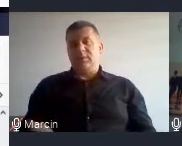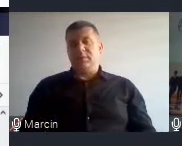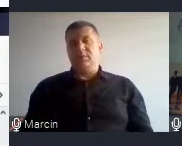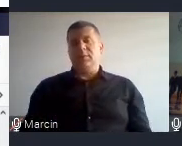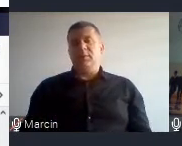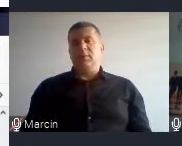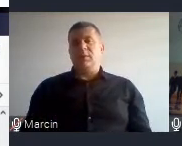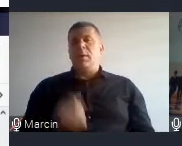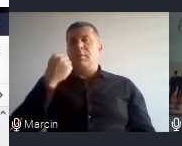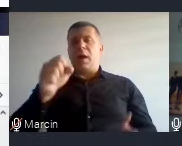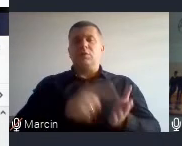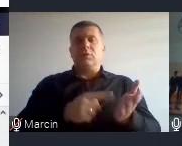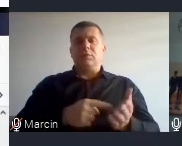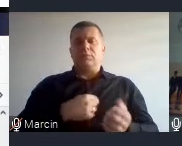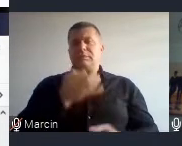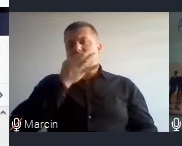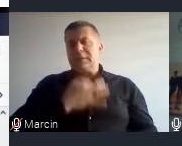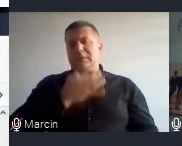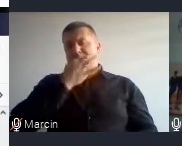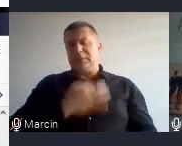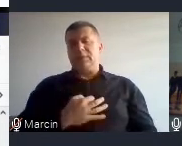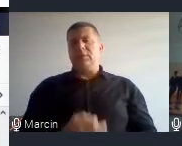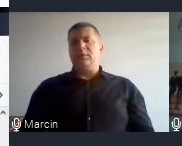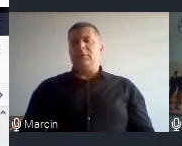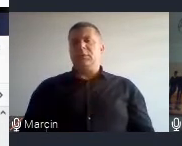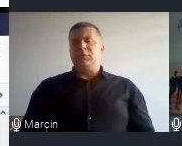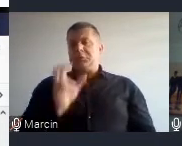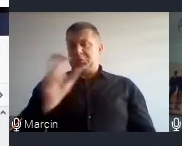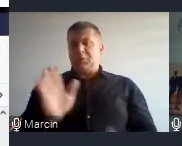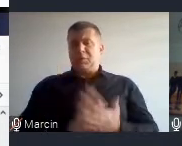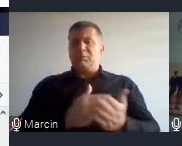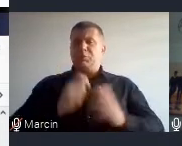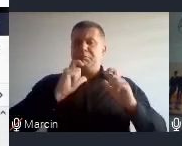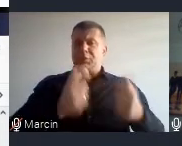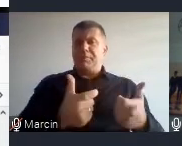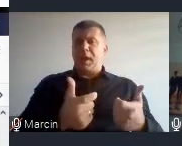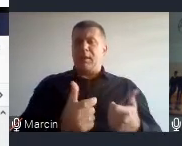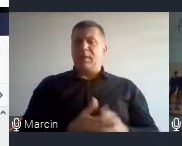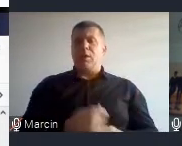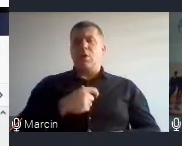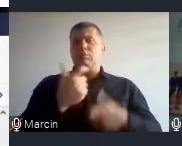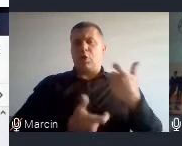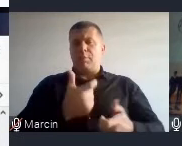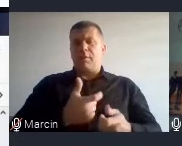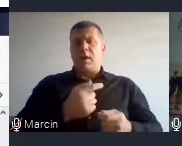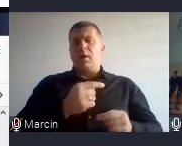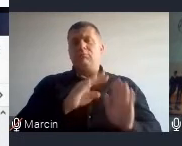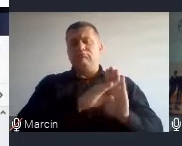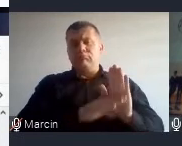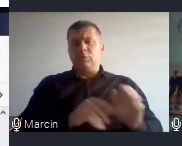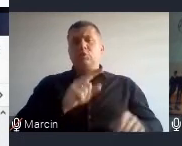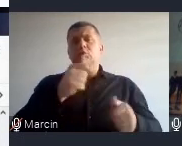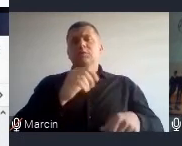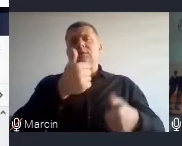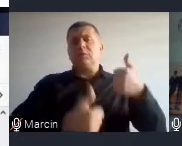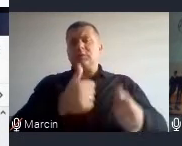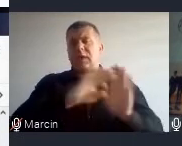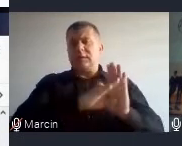Bardzo często spotykam się z takimi pytaniami czy w przypadku kiedy przeprowadziłem postepowanie zgodnie z zasadą konkurencyjności